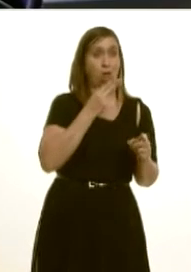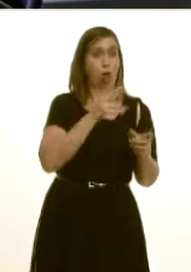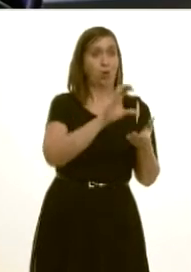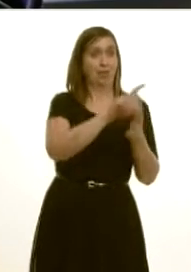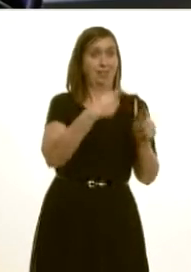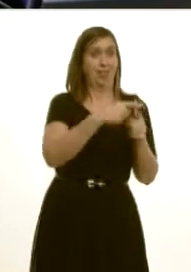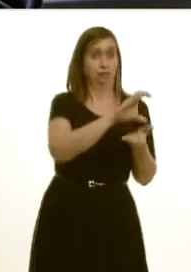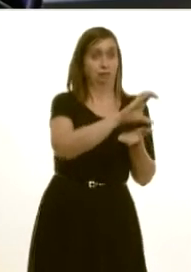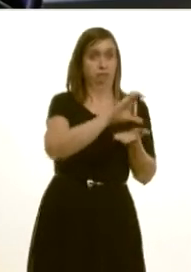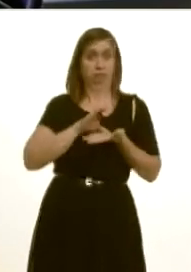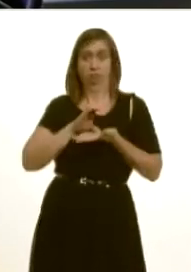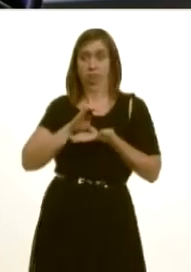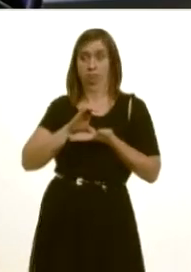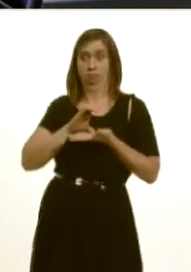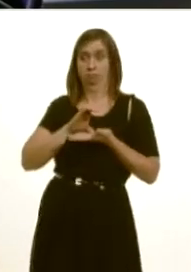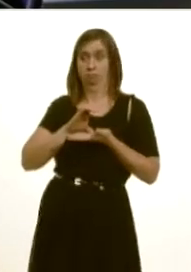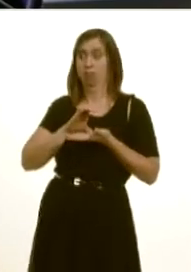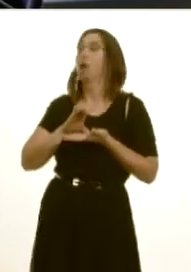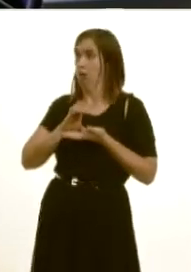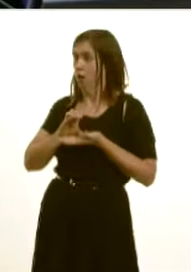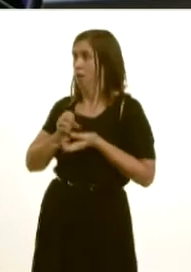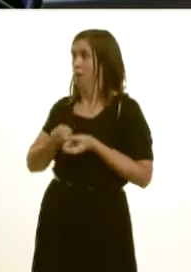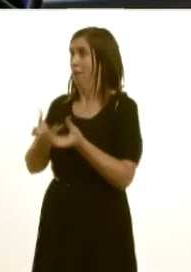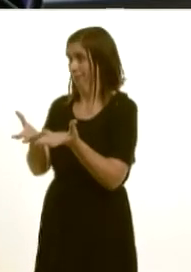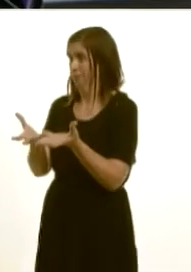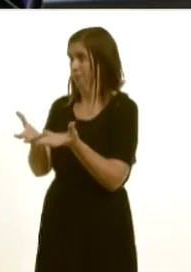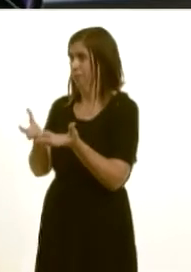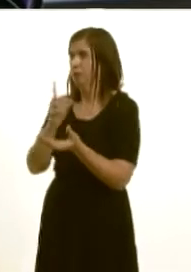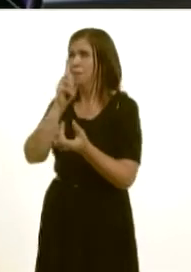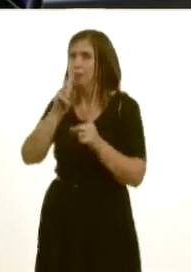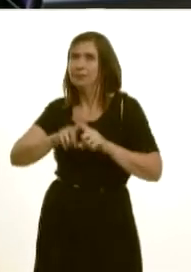honno i wneud rhywbeth uniongyrchol. Elin Jones: Ydy, ond dyna beth mae Ed Miliband